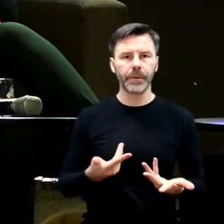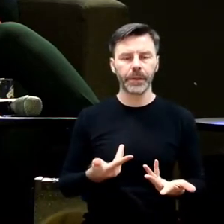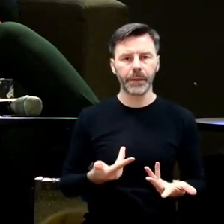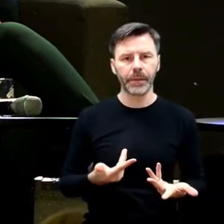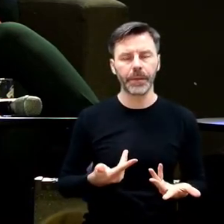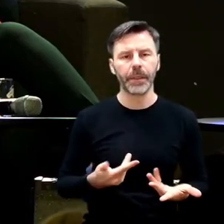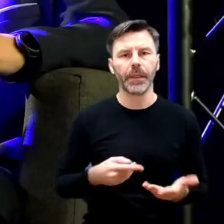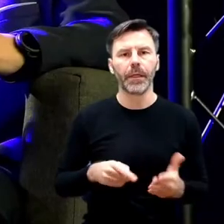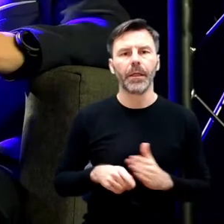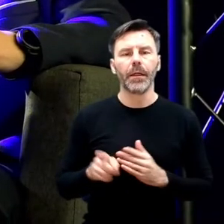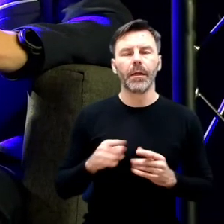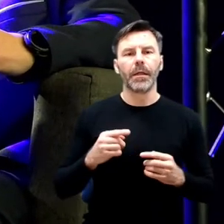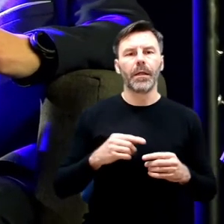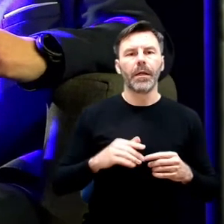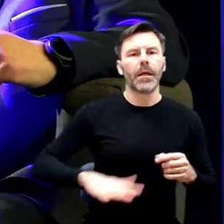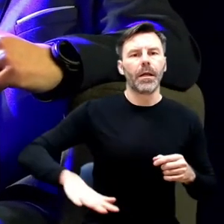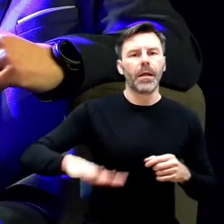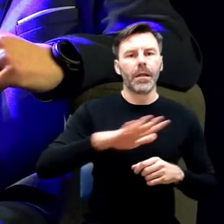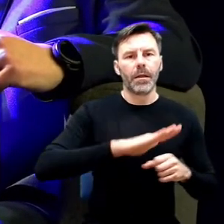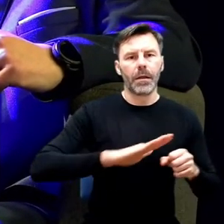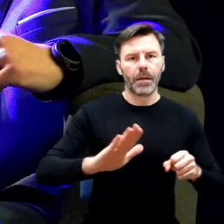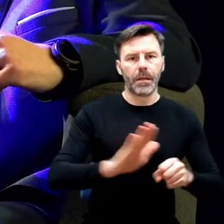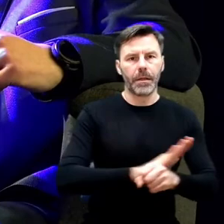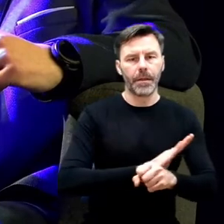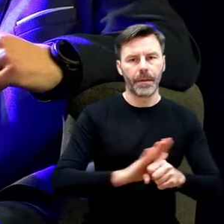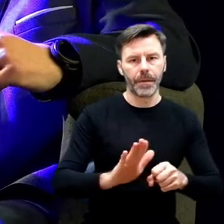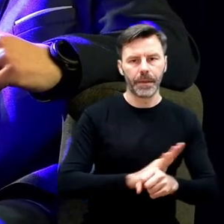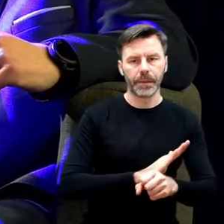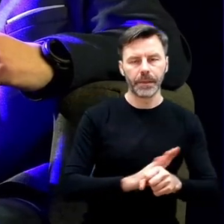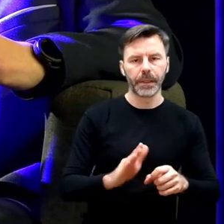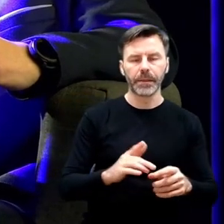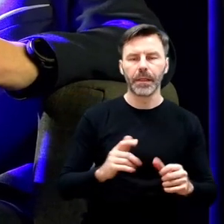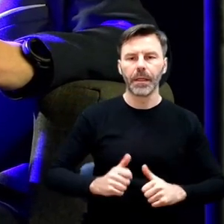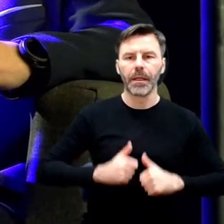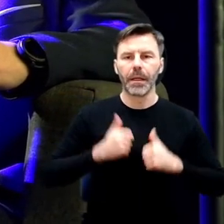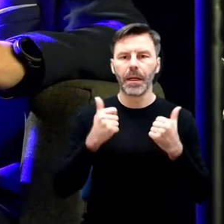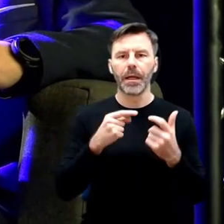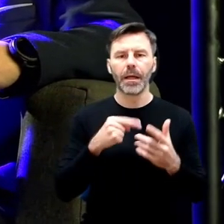który będzie tak wspierał właśnie nie tylko mieszkaniowe inwestycje.